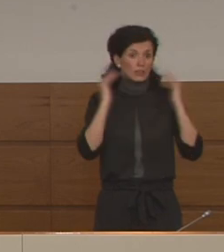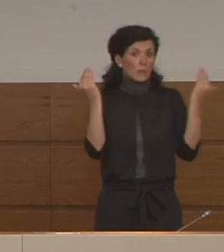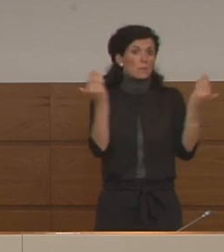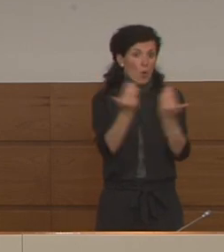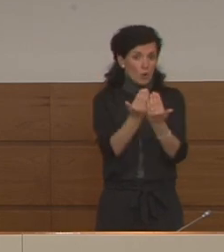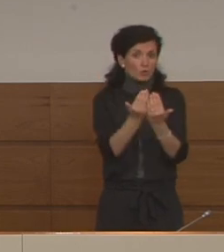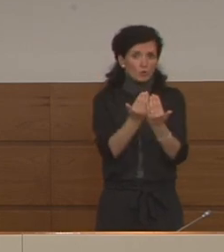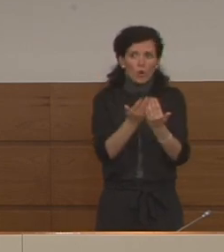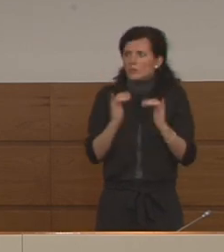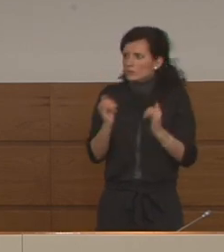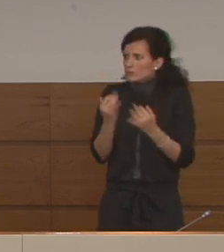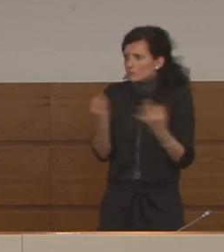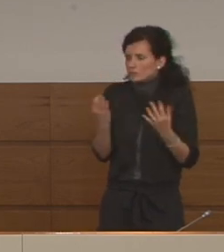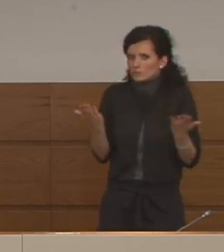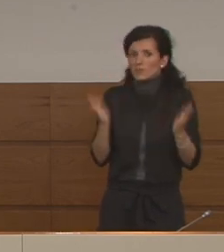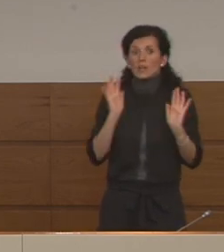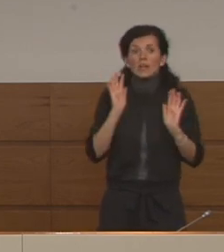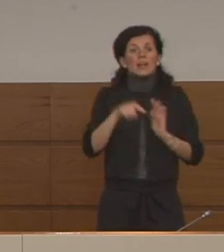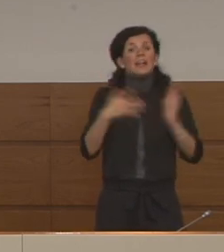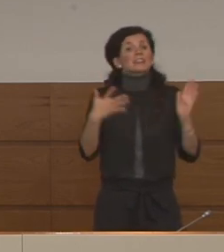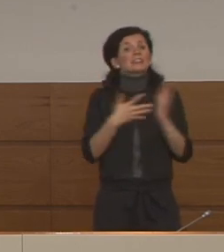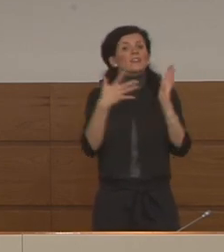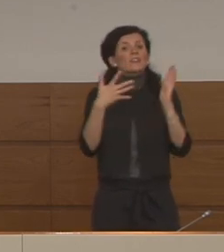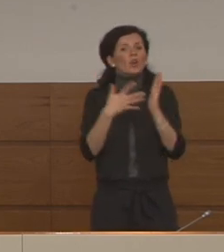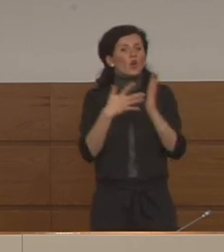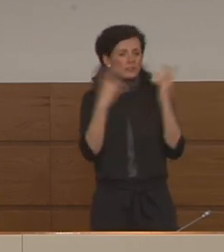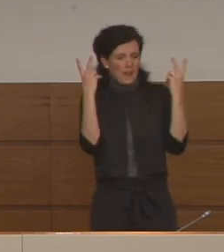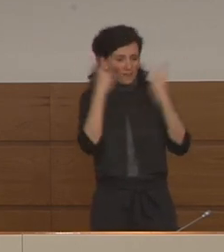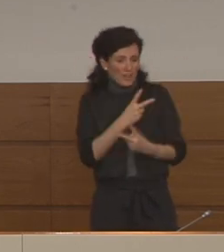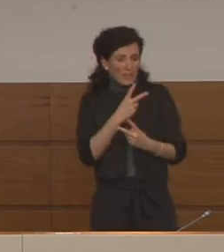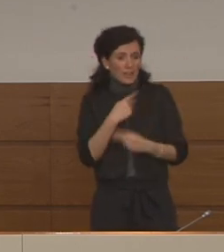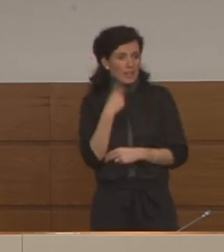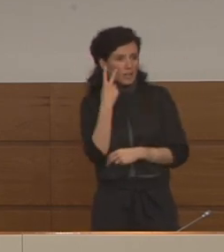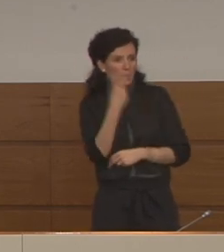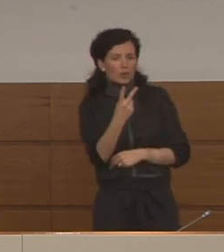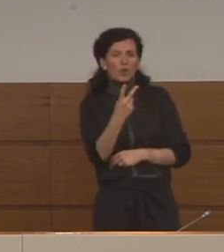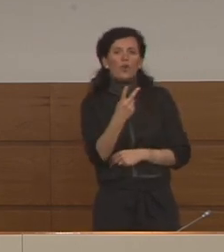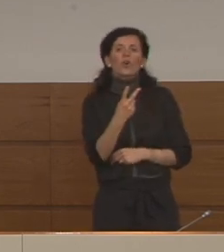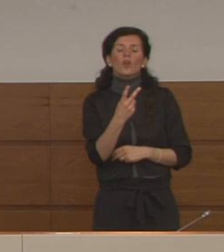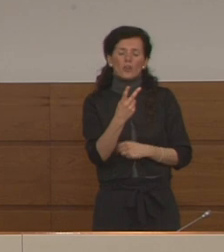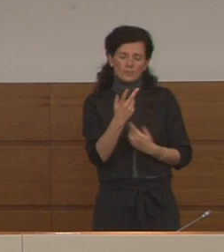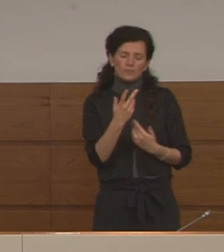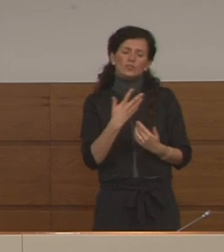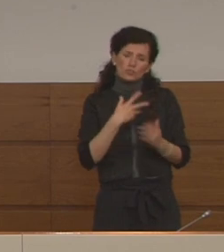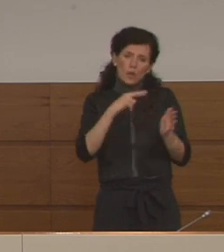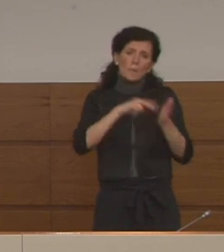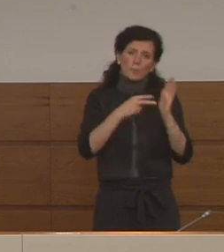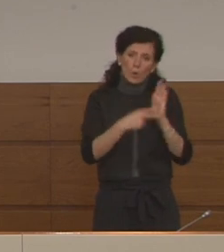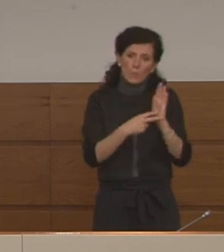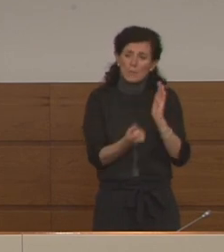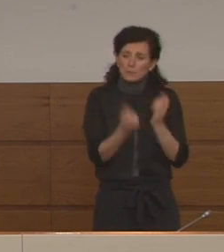che le difficoltà oggettive che ci sono pongono dei problemi in più e fanno sì